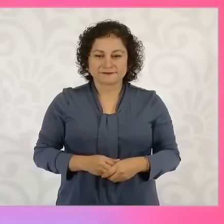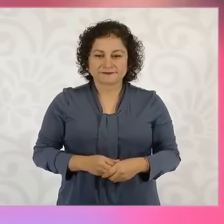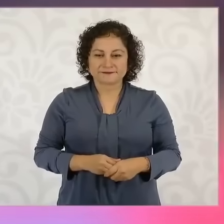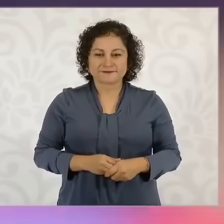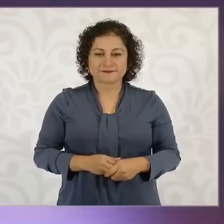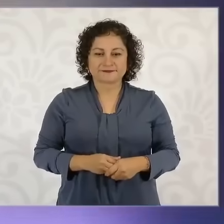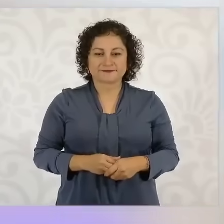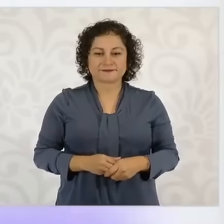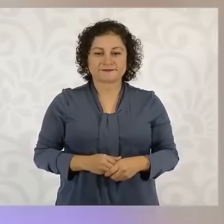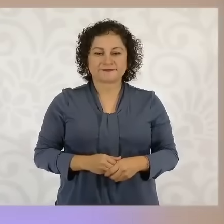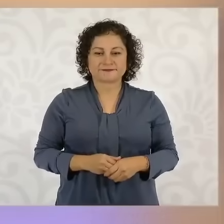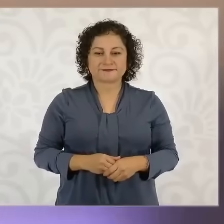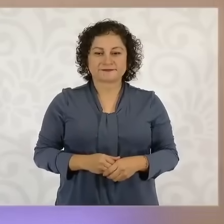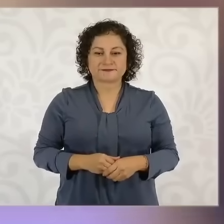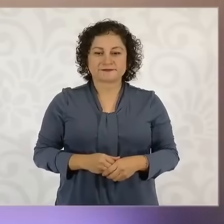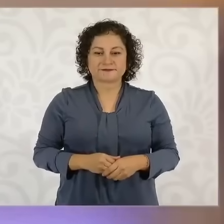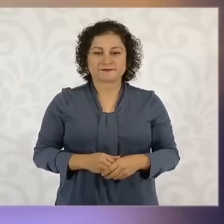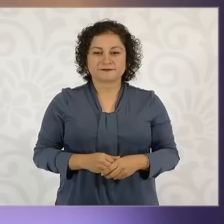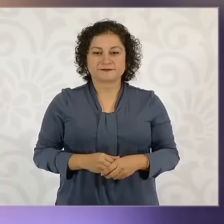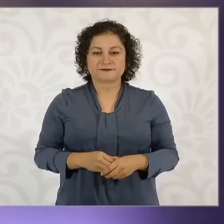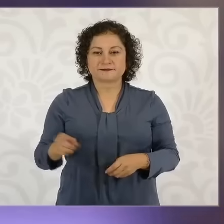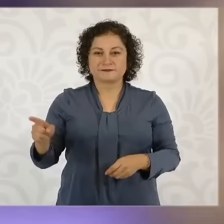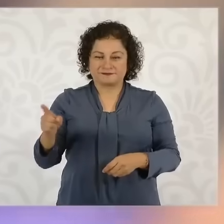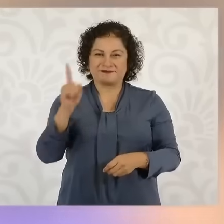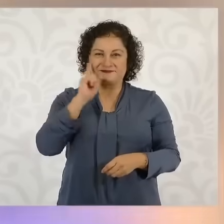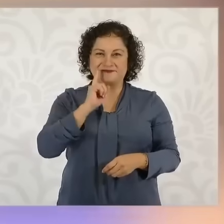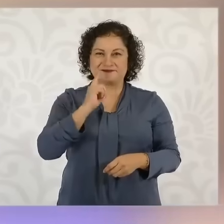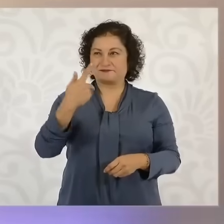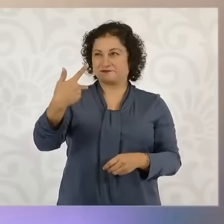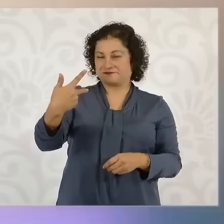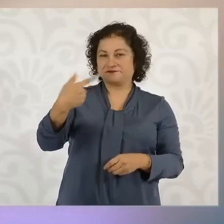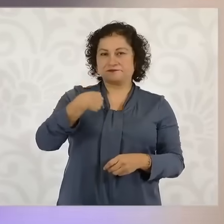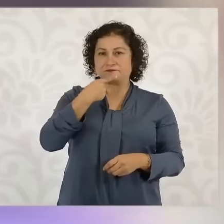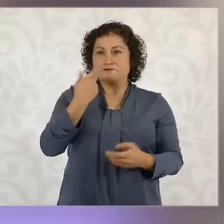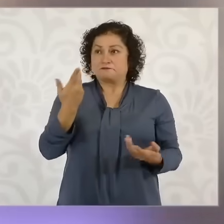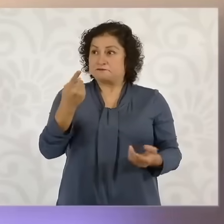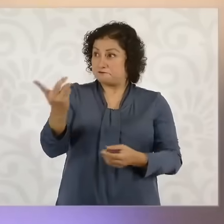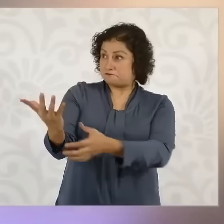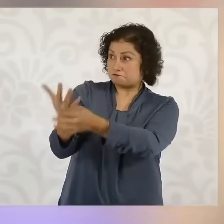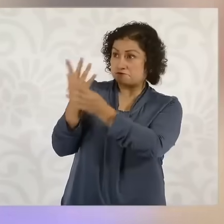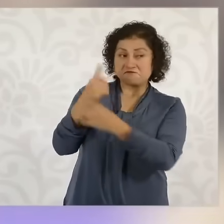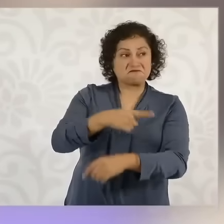Mira, los que dicen que nadie viene a usar el tren, está lleno. Lo bueno que nadie usa el tren,